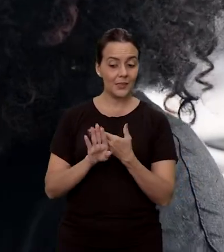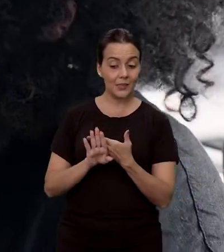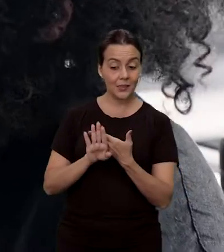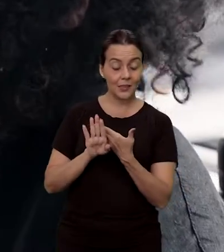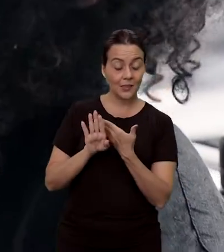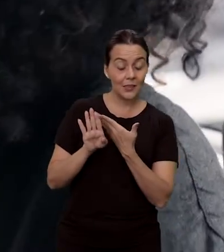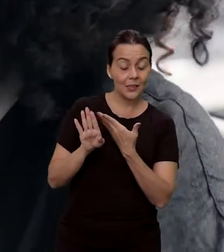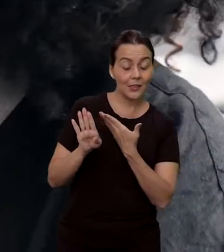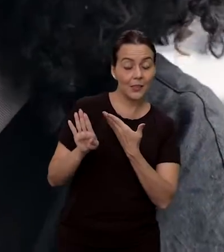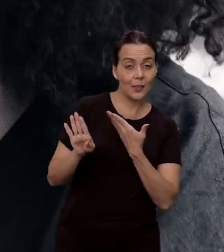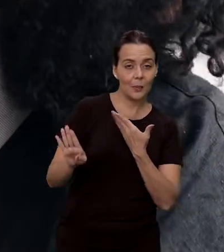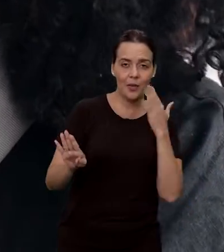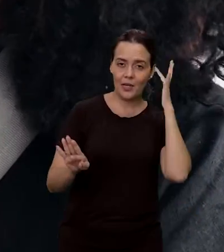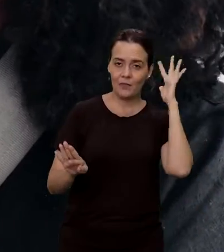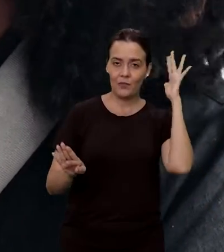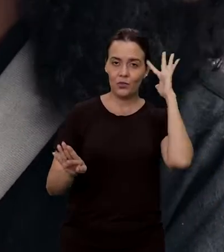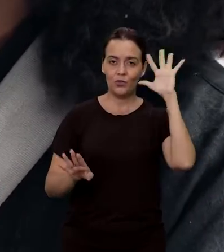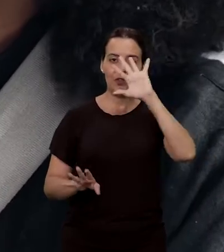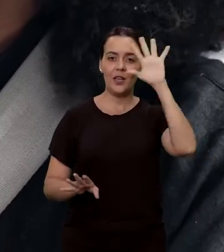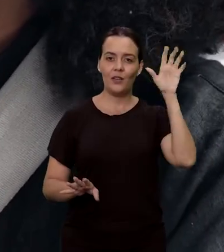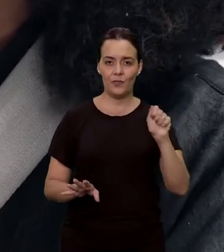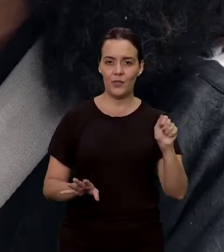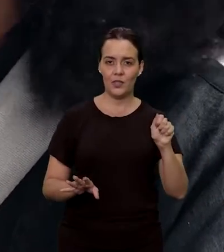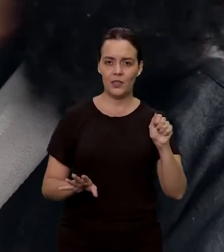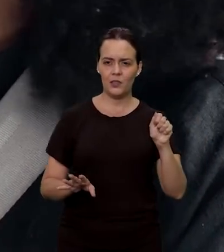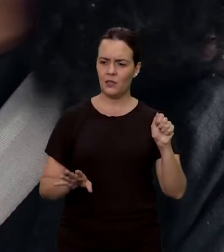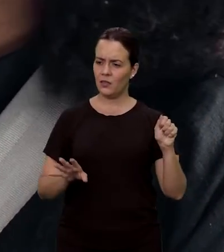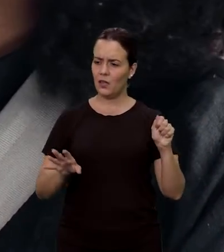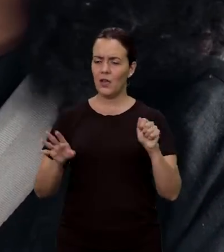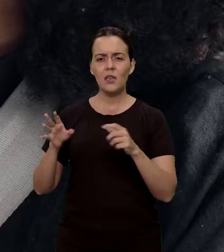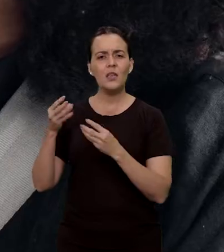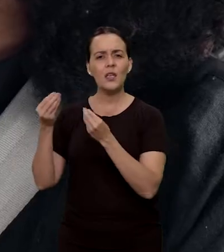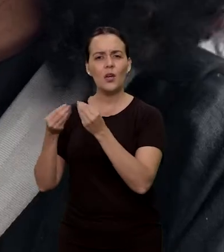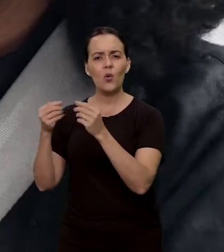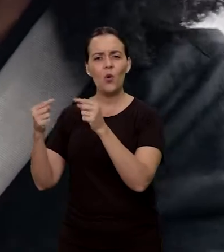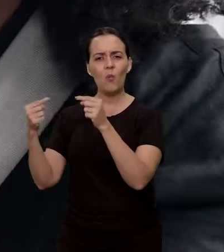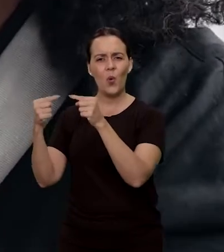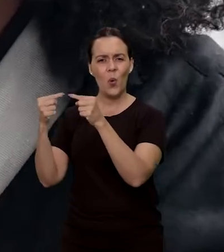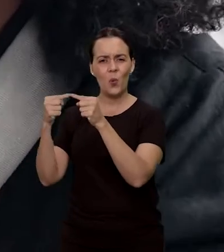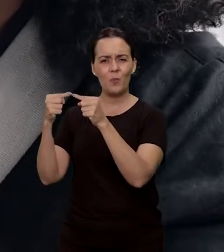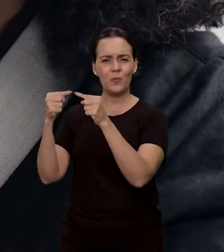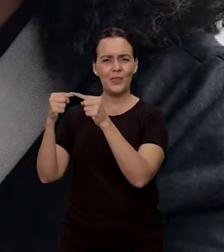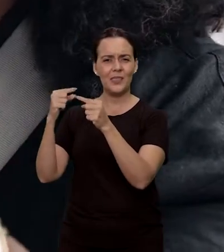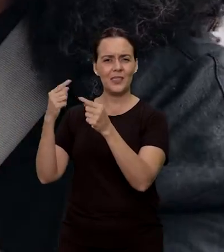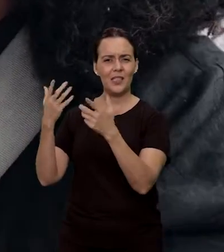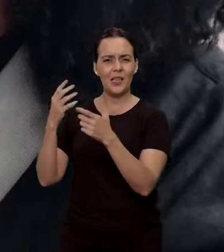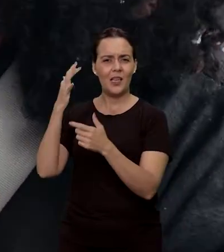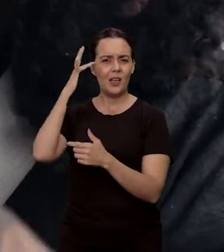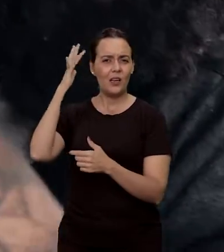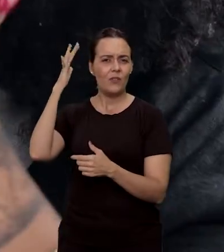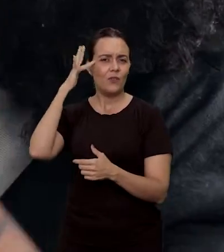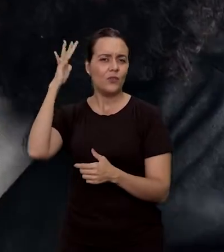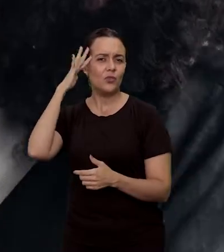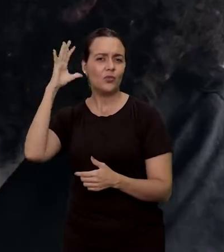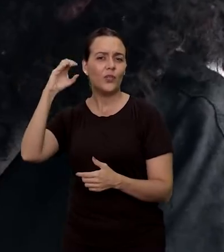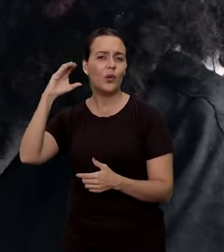não dá para pensar as filosofias africanas com o olhar do ocidente, você não vai conseguir olhar o mundo, interpretar o mundo